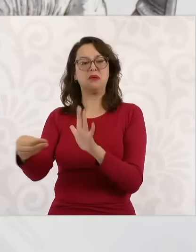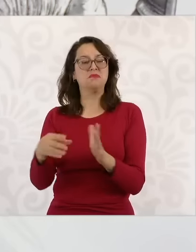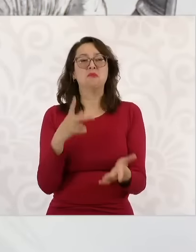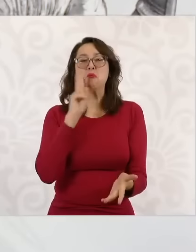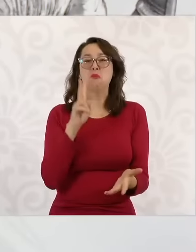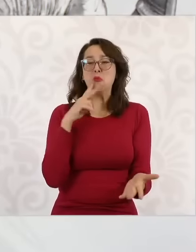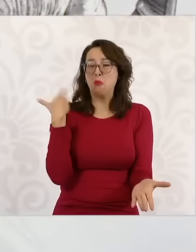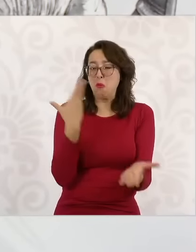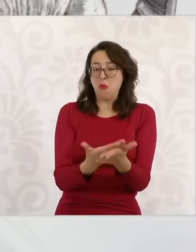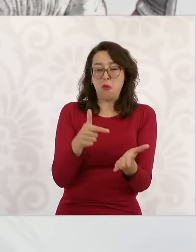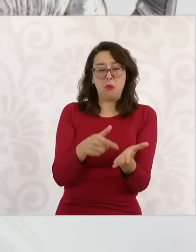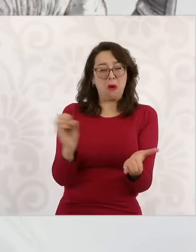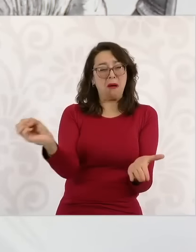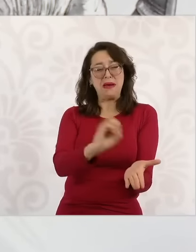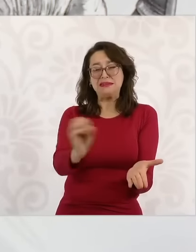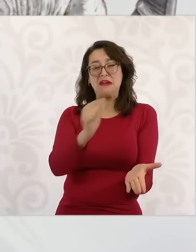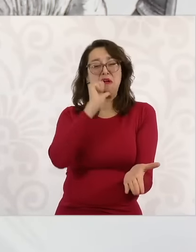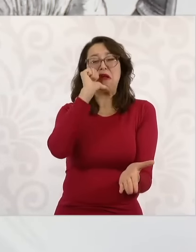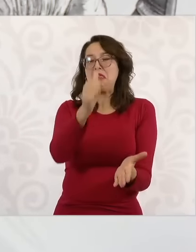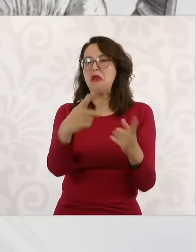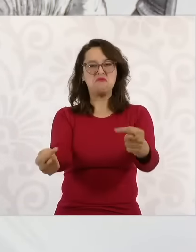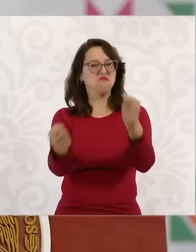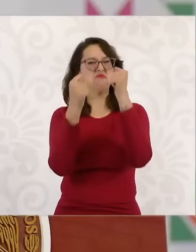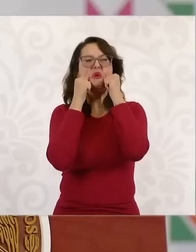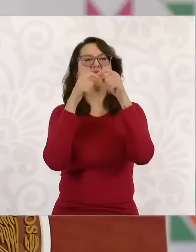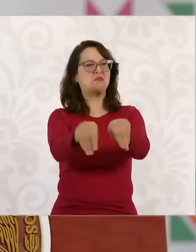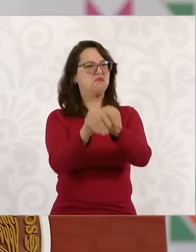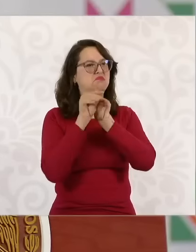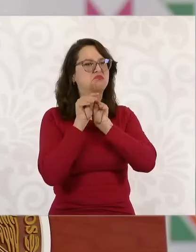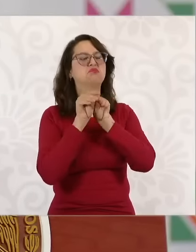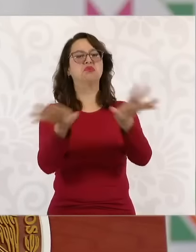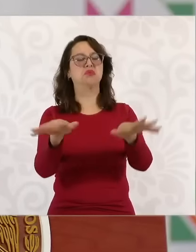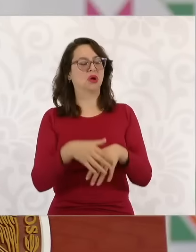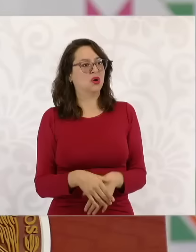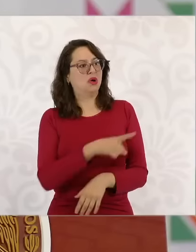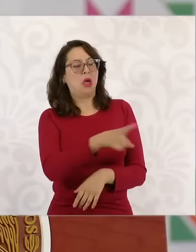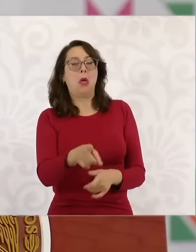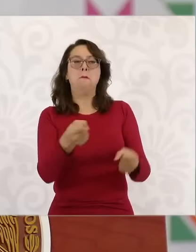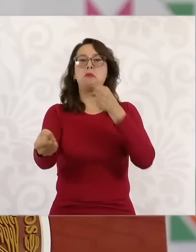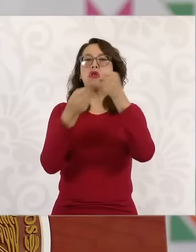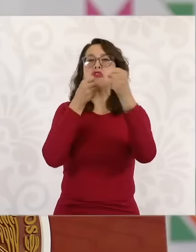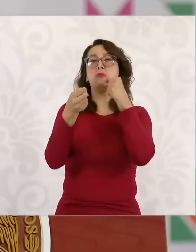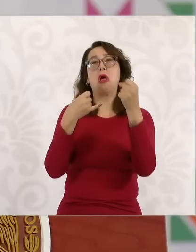ninguna evidencia o fuente informativa. Ejercen el periodismo de ficción que es una degeneración